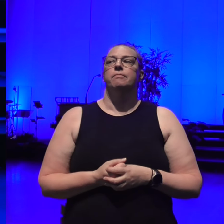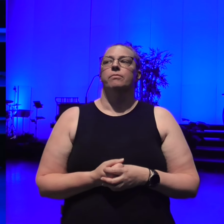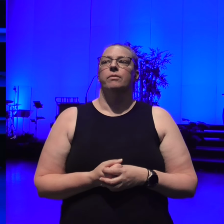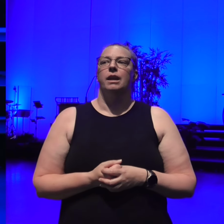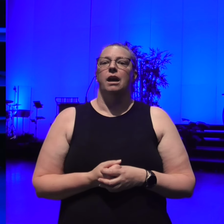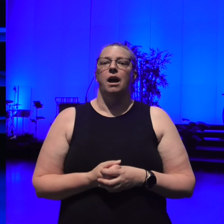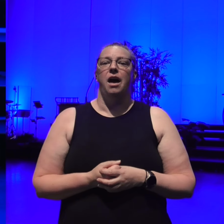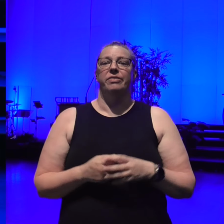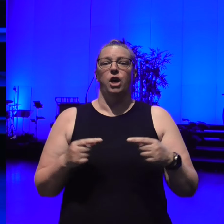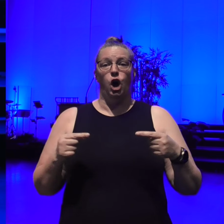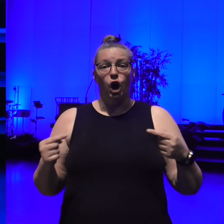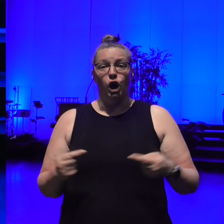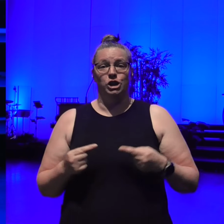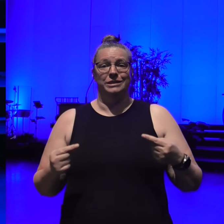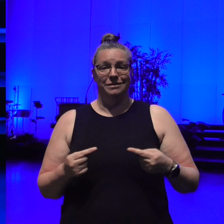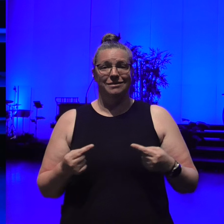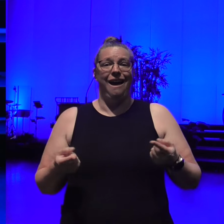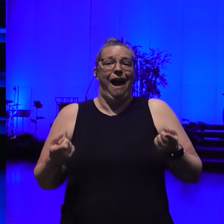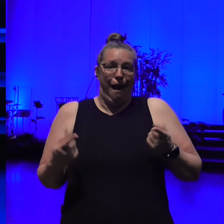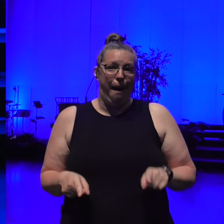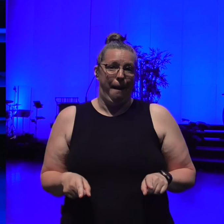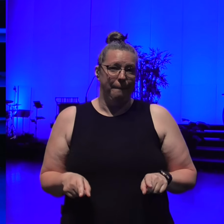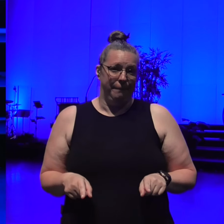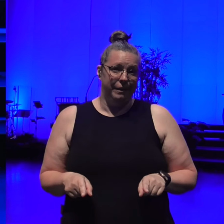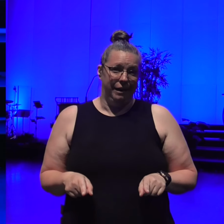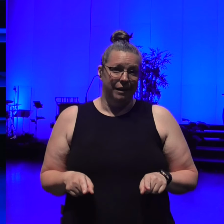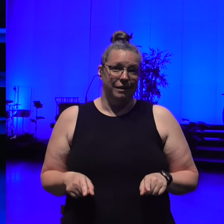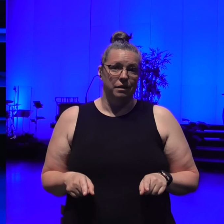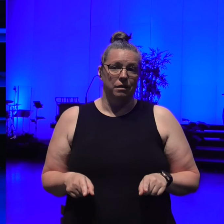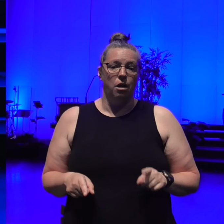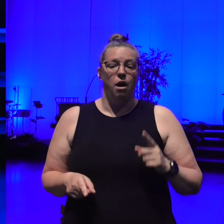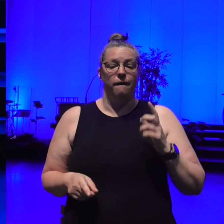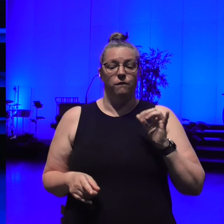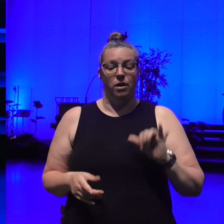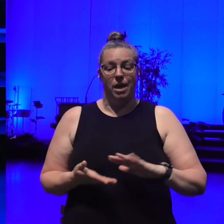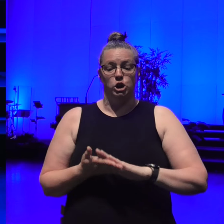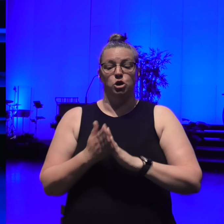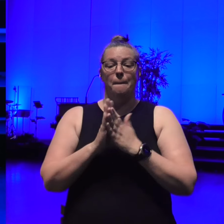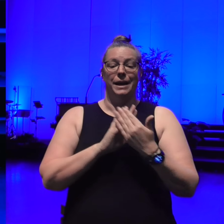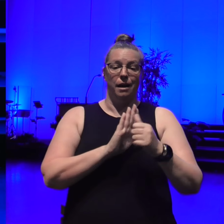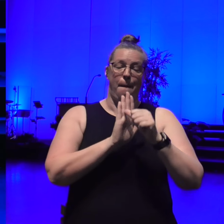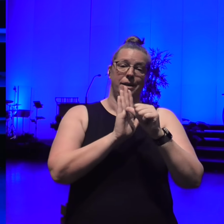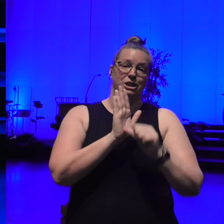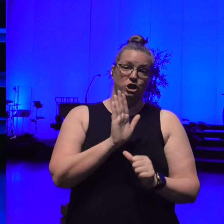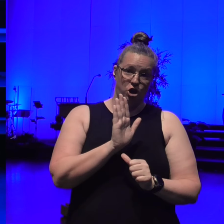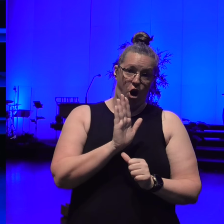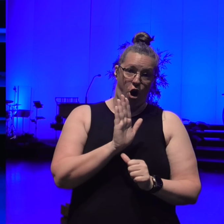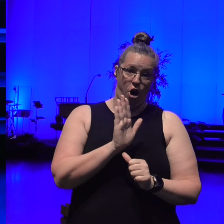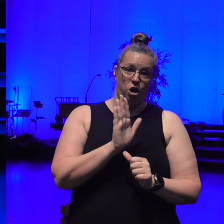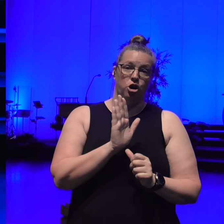Estas heridas nos pasan Y para que la herida se convierta en cicatriz necesitamos entenderlas